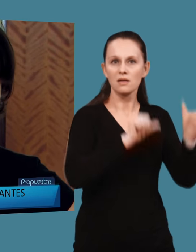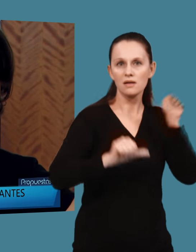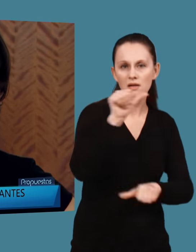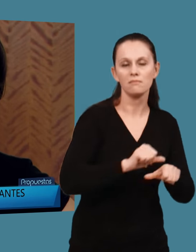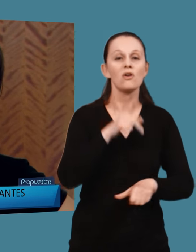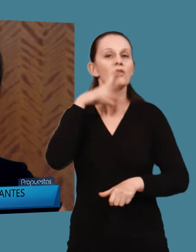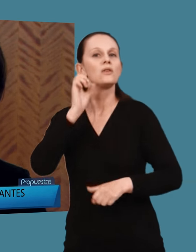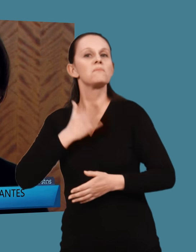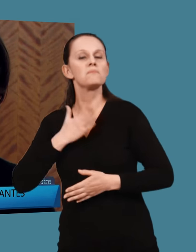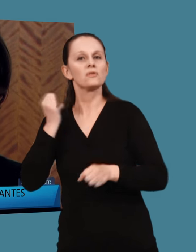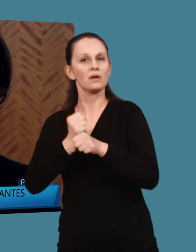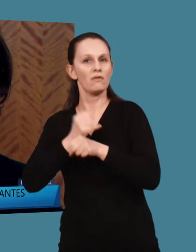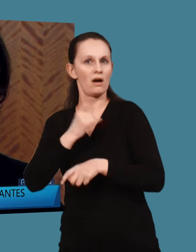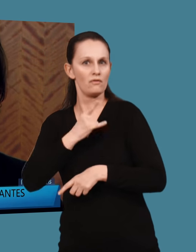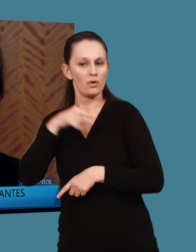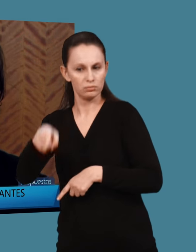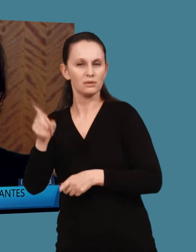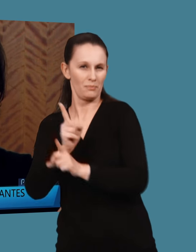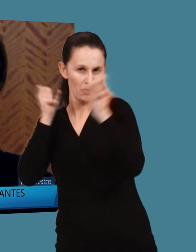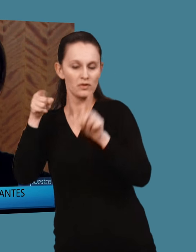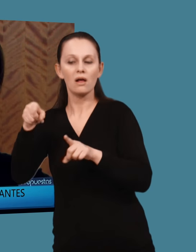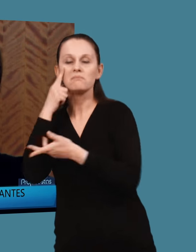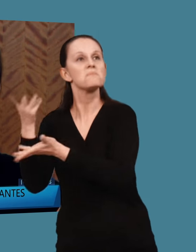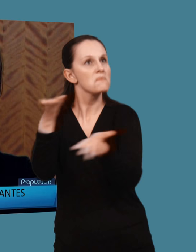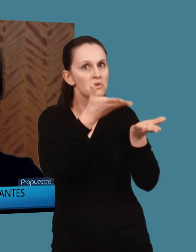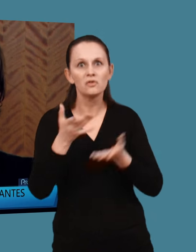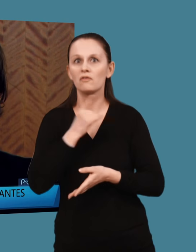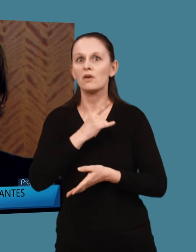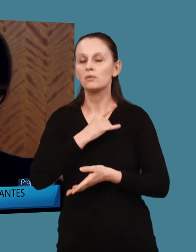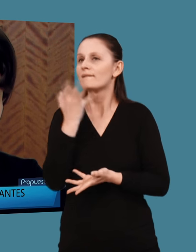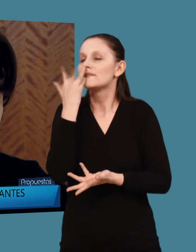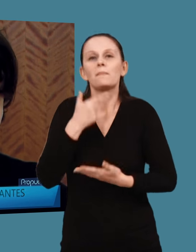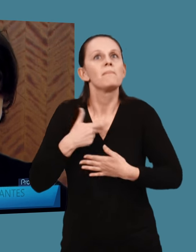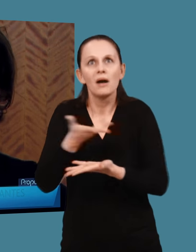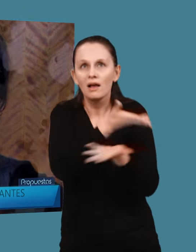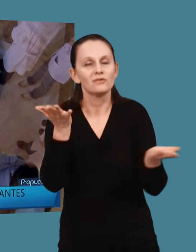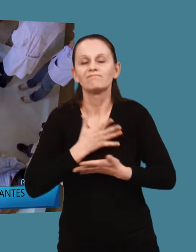Mi tío trabaja en la facultad, es profesor, y me mostró la facultad, y me encantó, me enamoré.